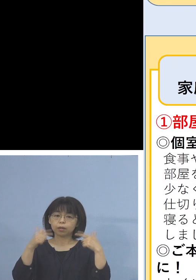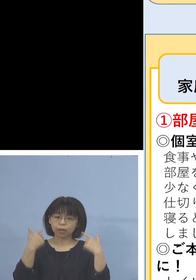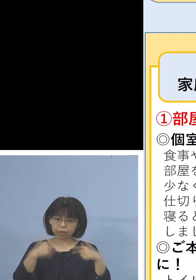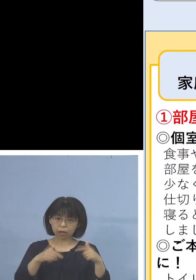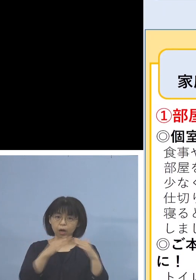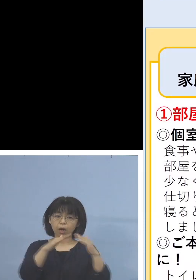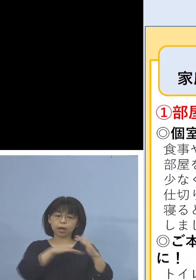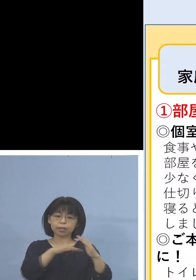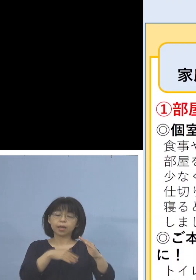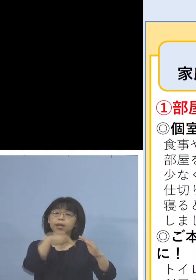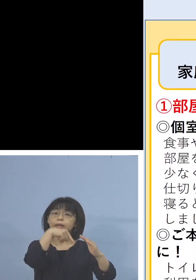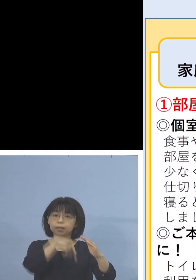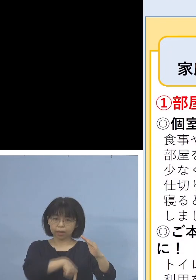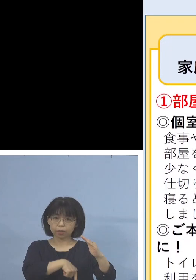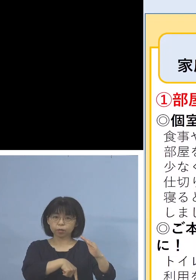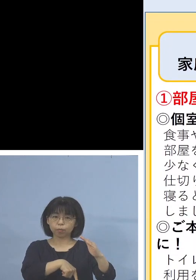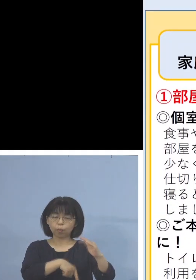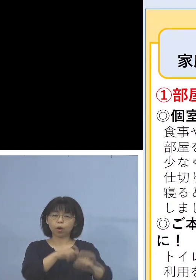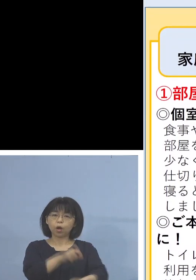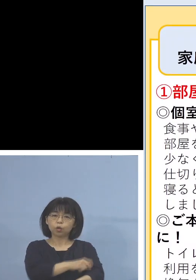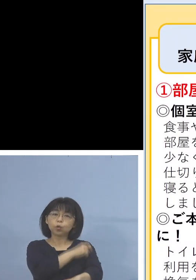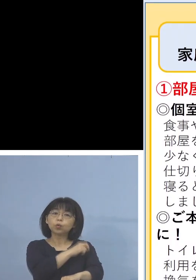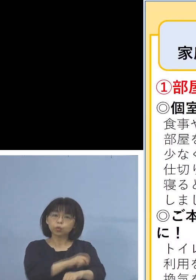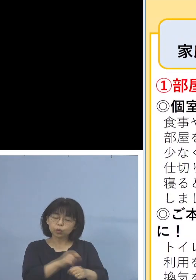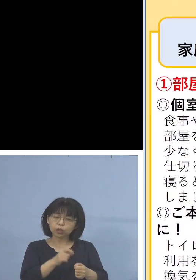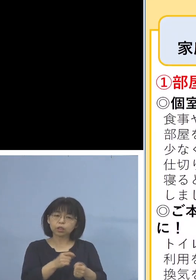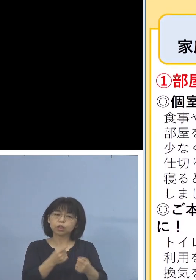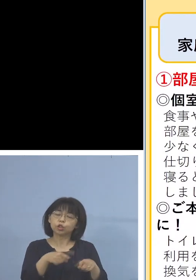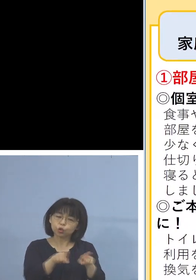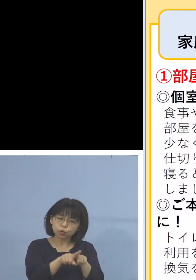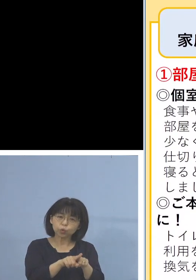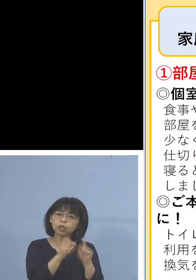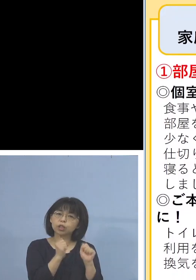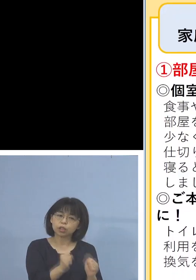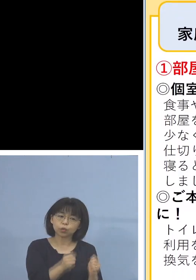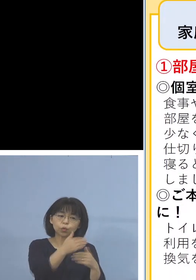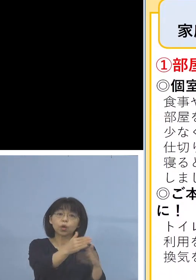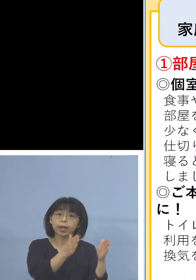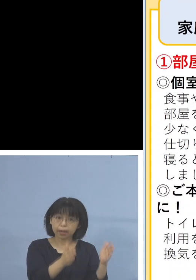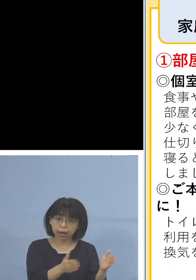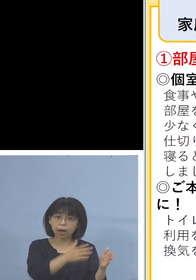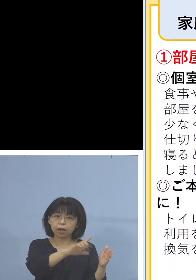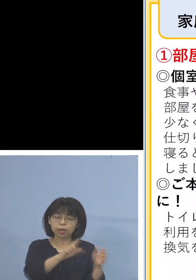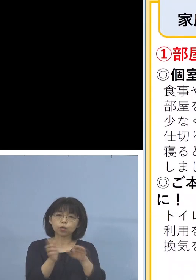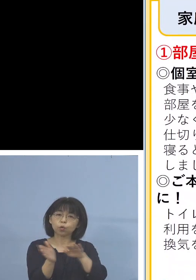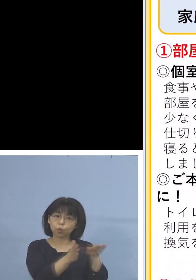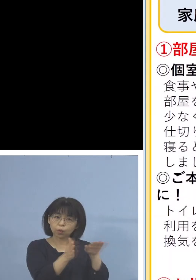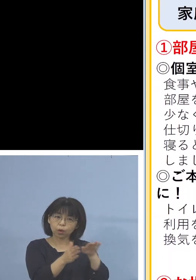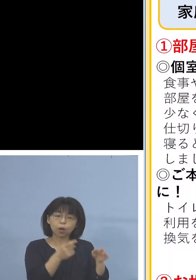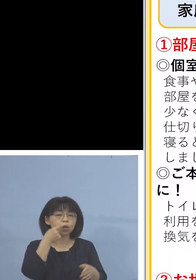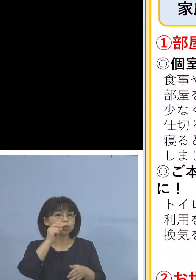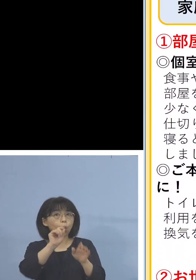特に共用部分の消毒、ごみは密閉して捨てる といった対策をよろしくお願いいたします